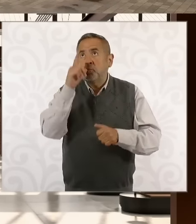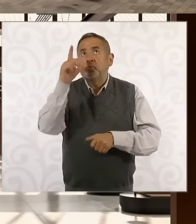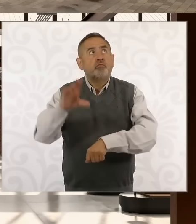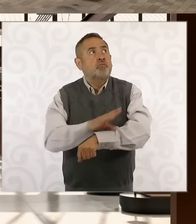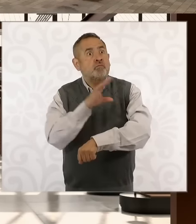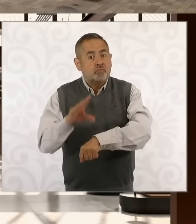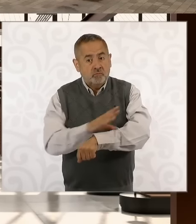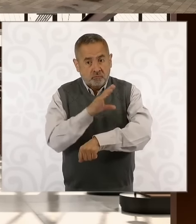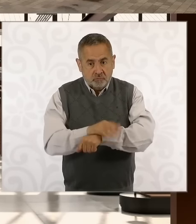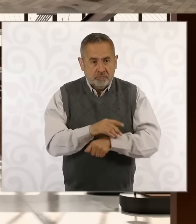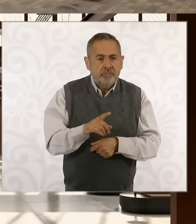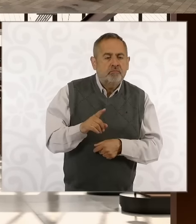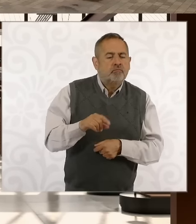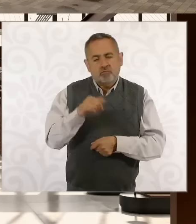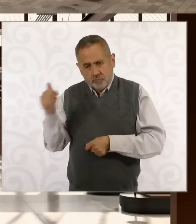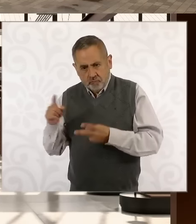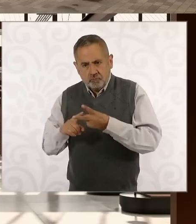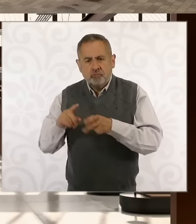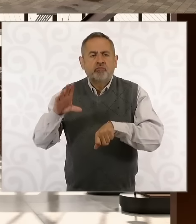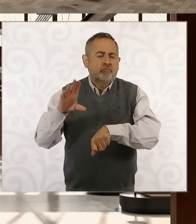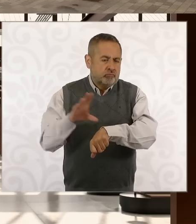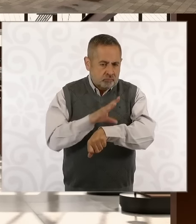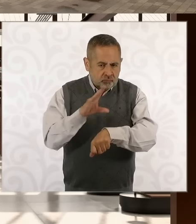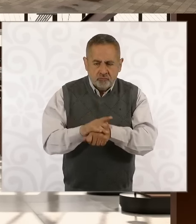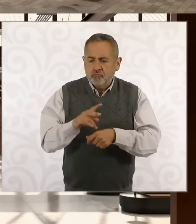con diesíésel eléctrico. También ahorita les daré información sobre esa segunda licitación de